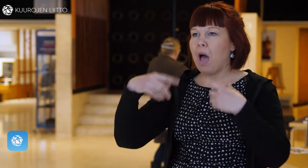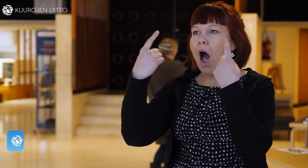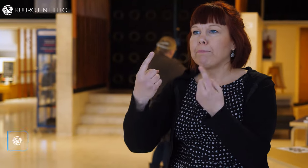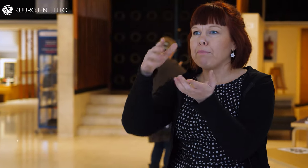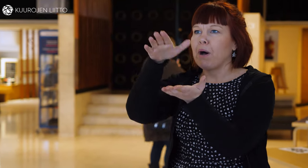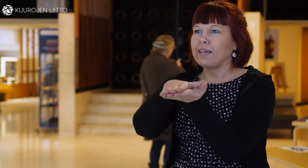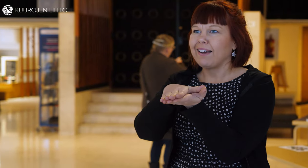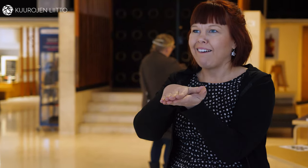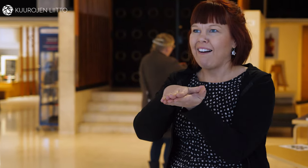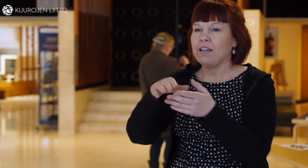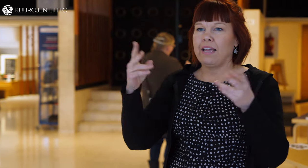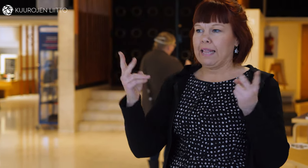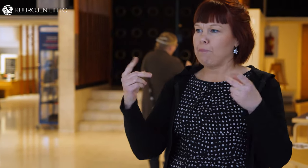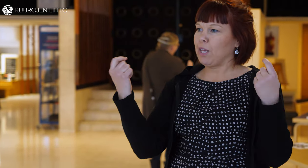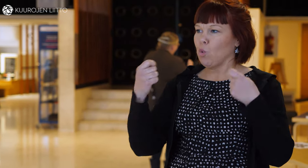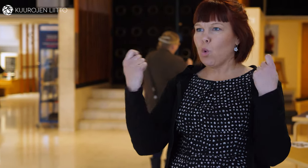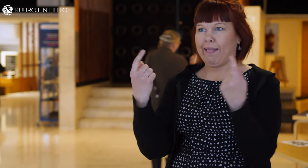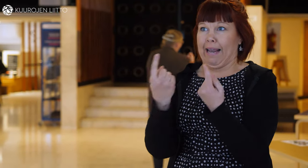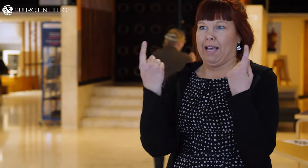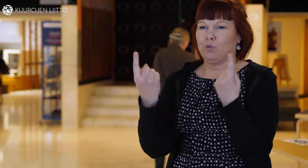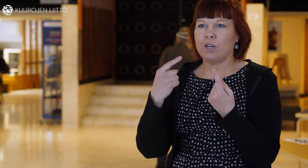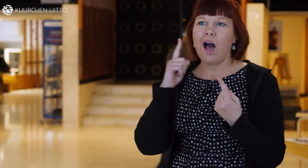Tämä on erityislaatuinen paikka. Ja tällaisessa juhlatilaisuudessa -